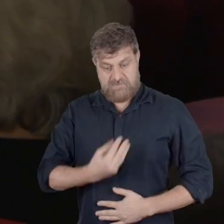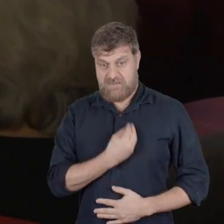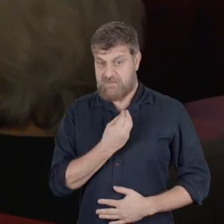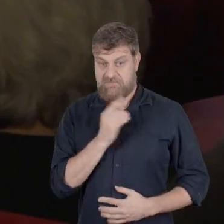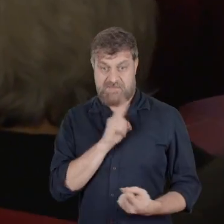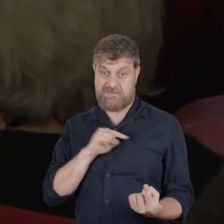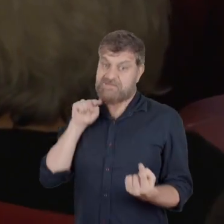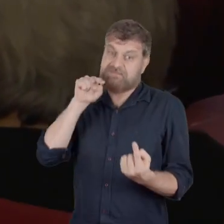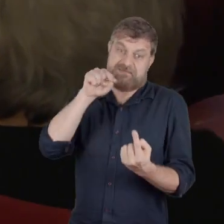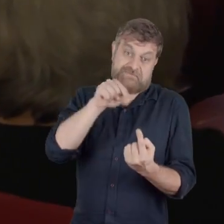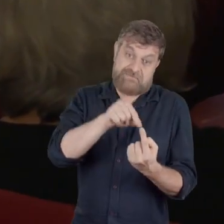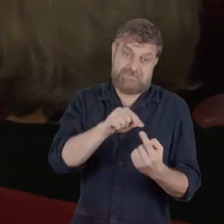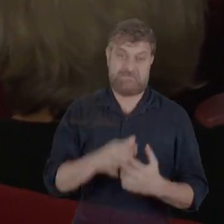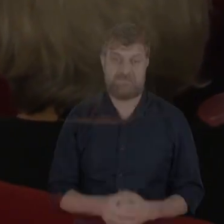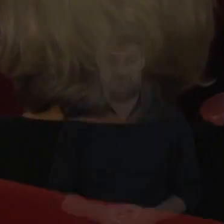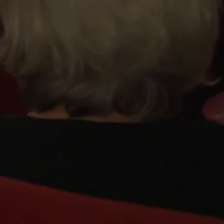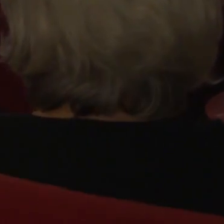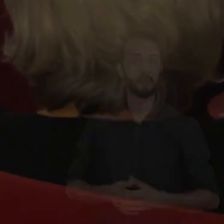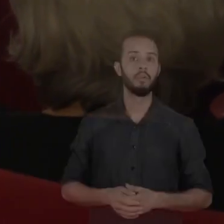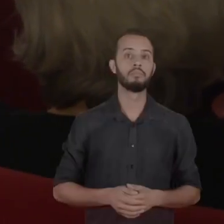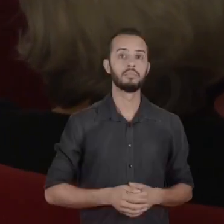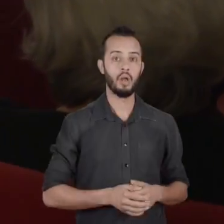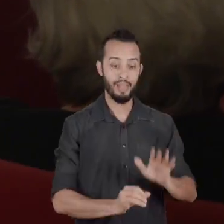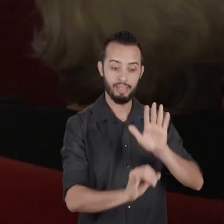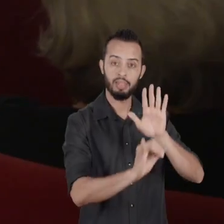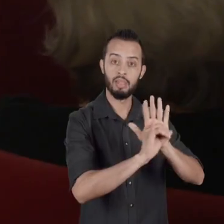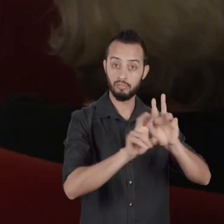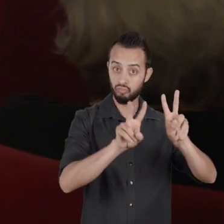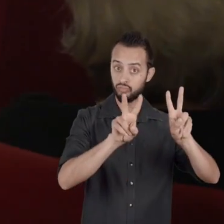Então, é importante pensar nessa questão da identidade